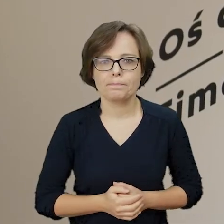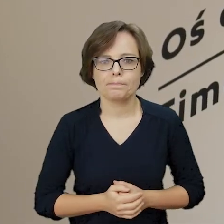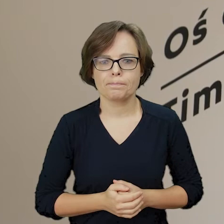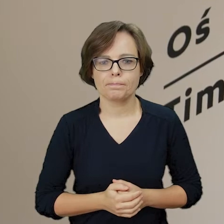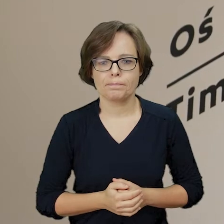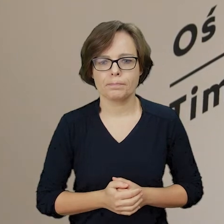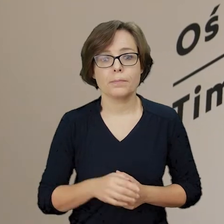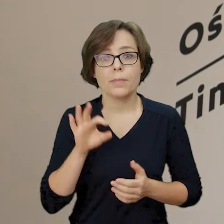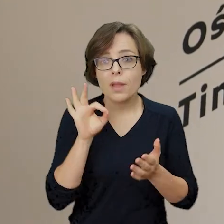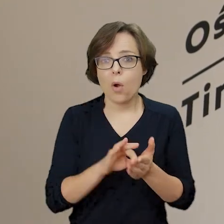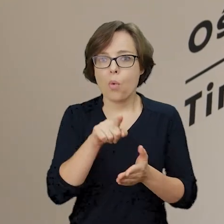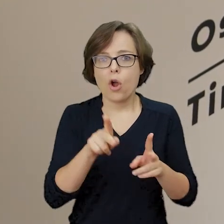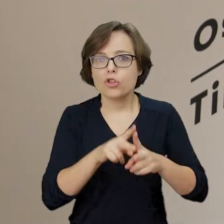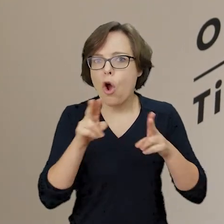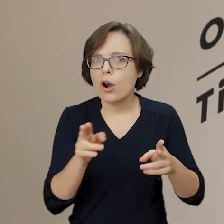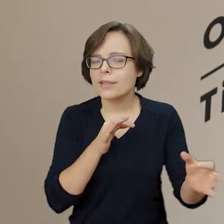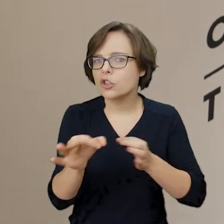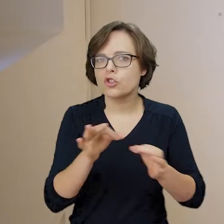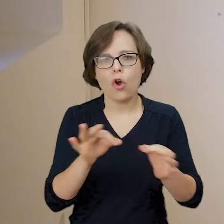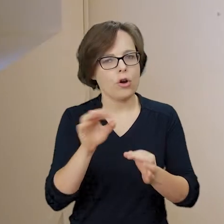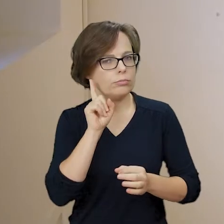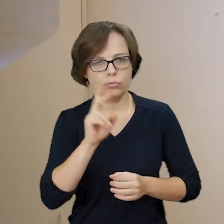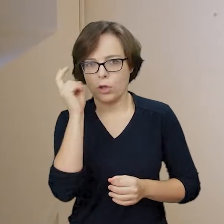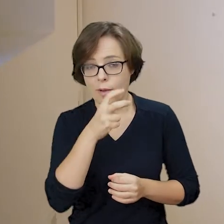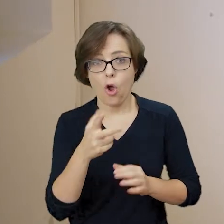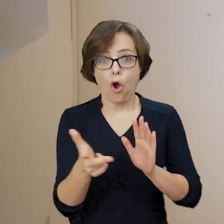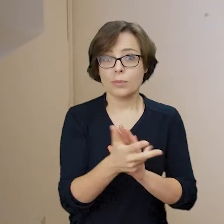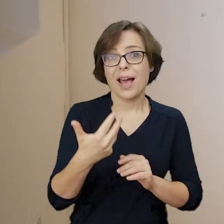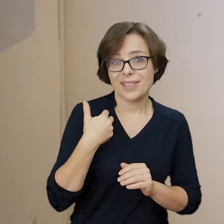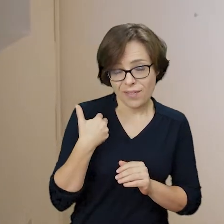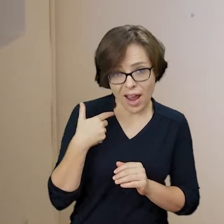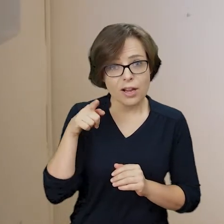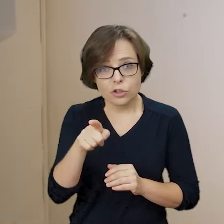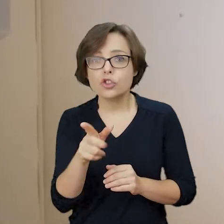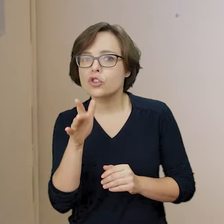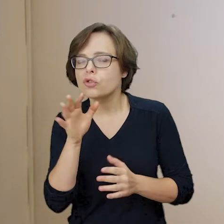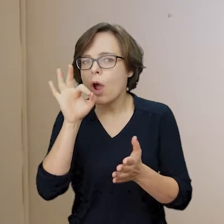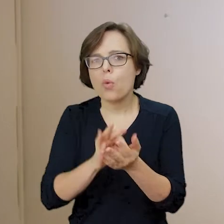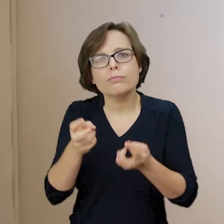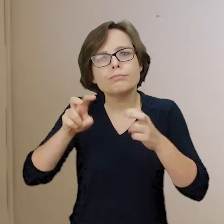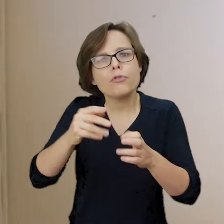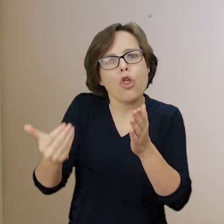Był to burzliwy okres historyczny. W świecie żydowskim XVIII wiek jest to czas, w którym spopularyzował się nowy ruch religijny